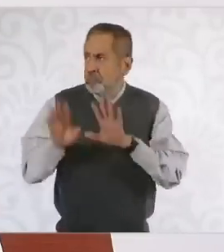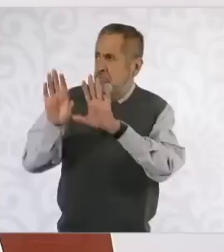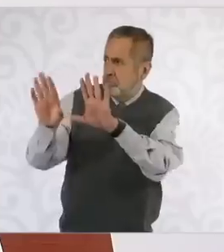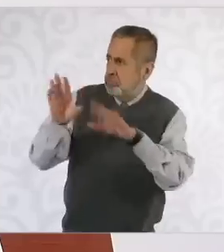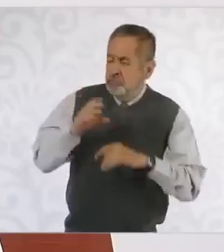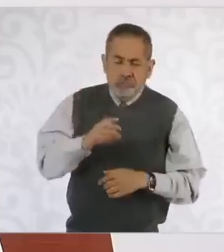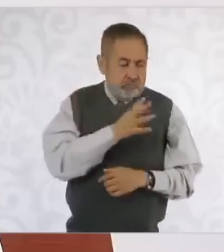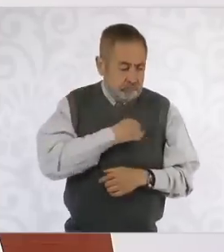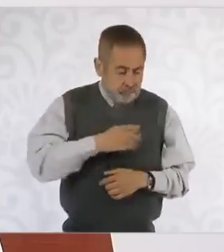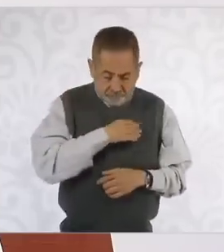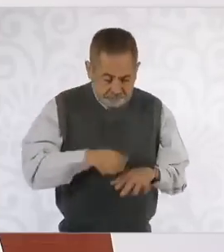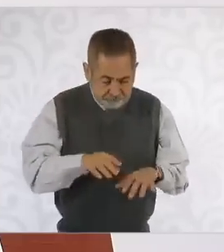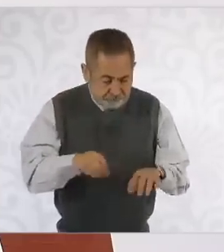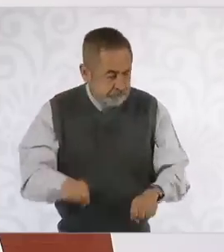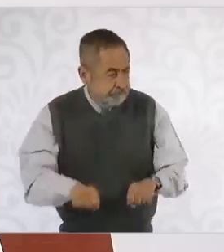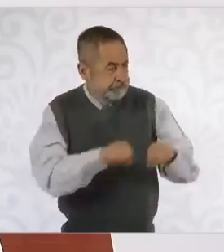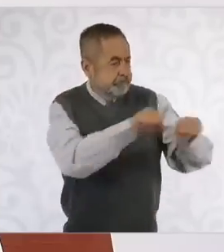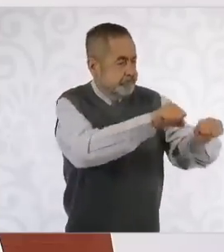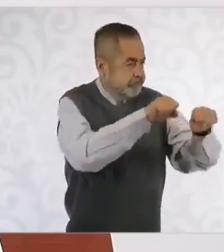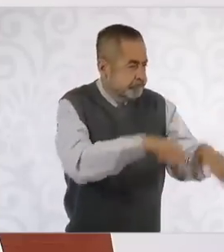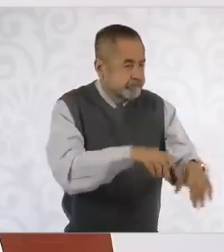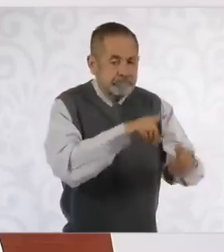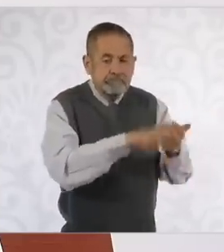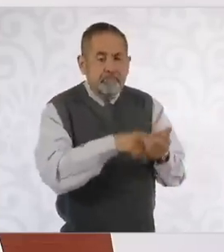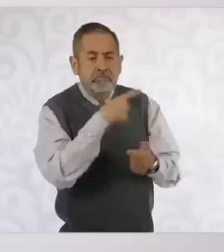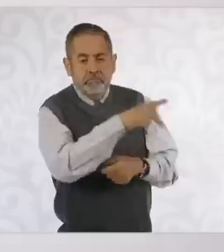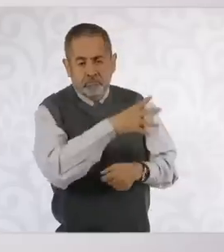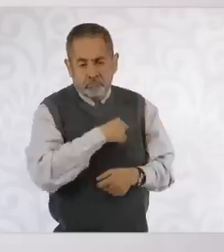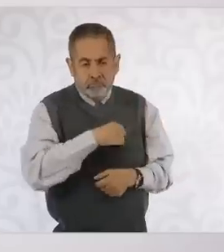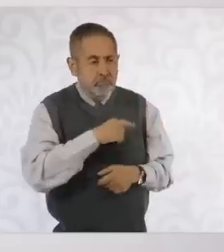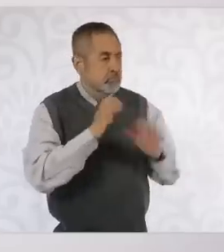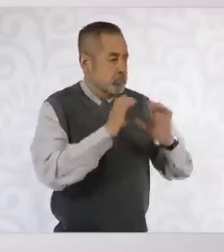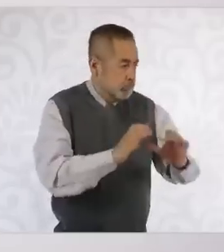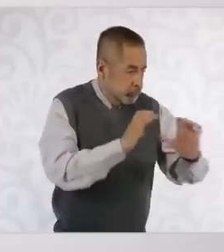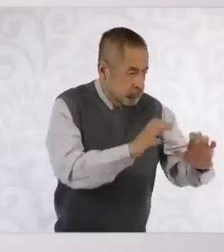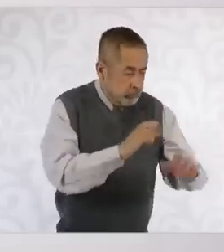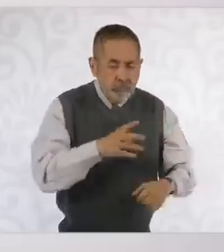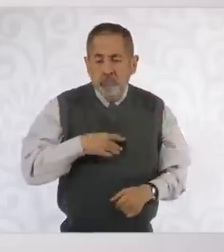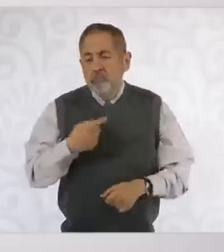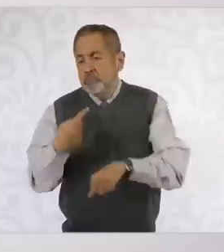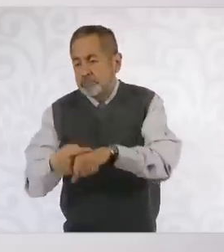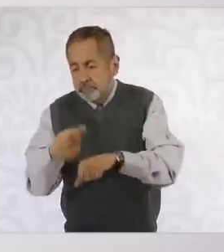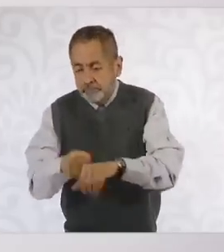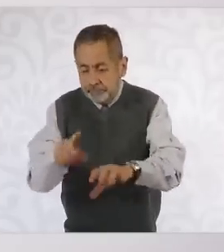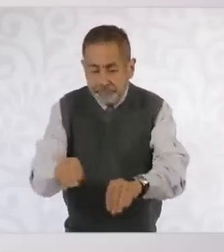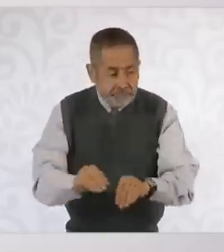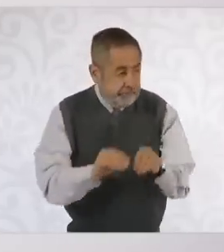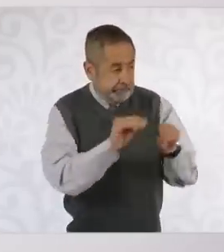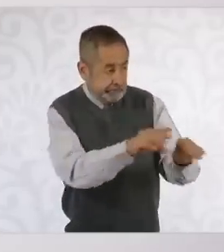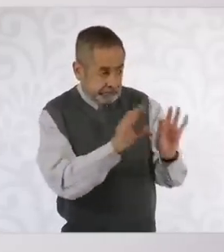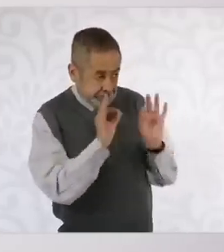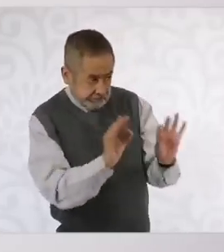lugar donde estén bien cuidados o a un enfermo o una enferma en un lugar y que no recaiga el